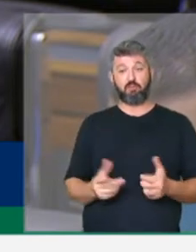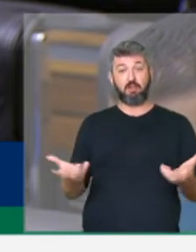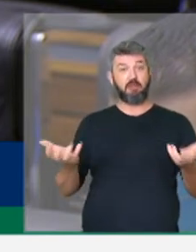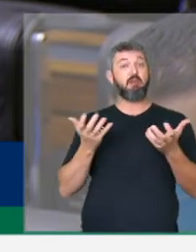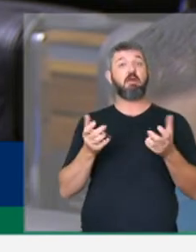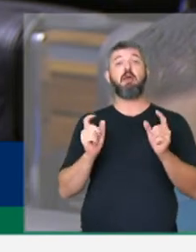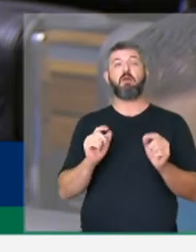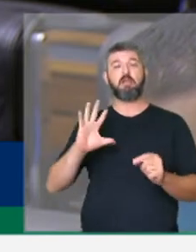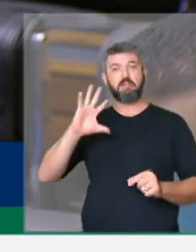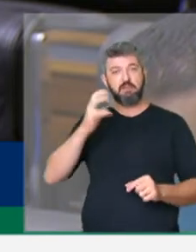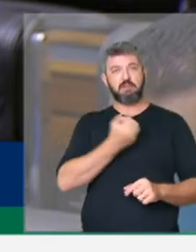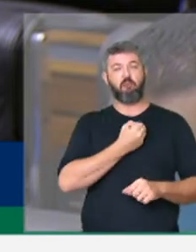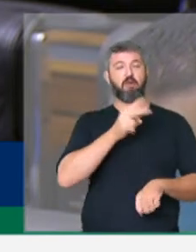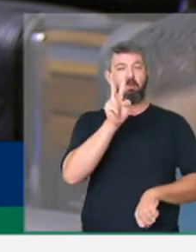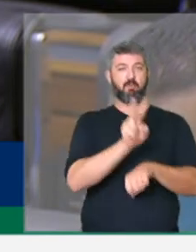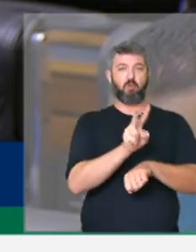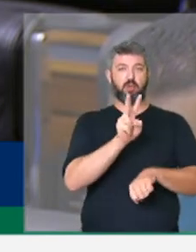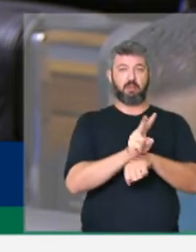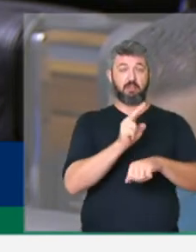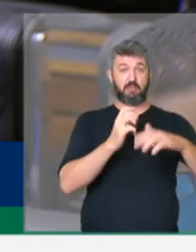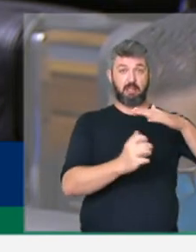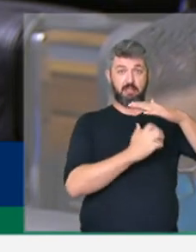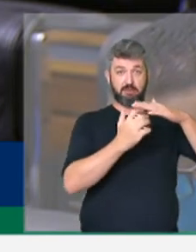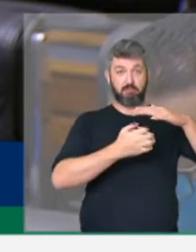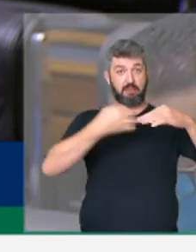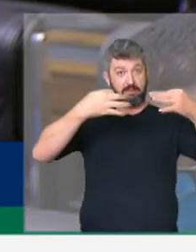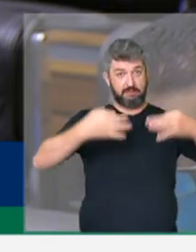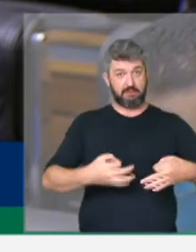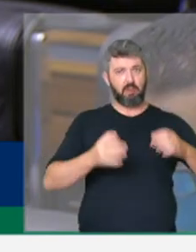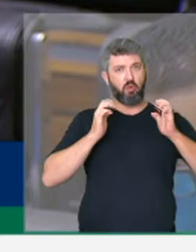PORQUE NÃO CONSEGUIU ADIMPLIR POSSA NOVAMENTE ADENTRAR NO MERCADO DE TRABALHO COM NOVA OPORTUNIDADE. NÃO FIGURANDO